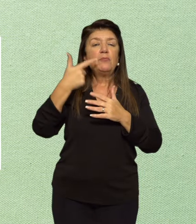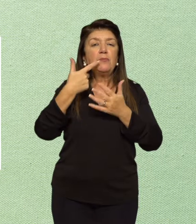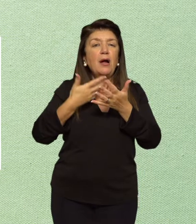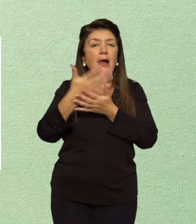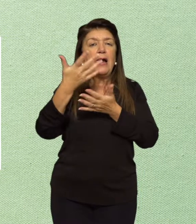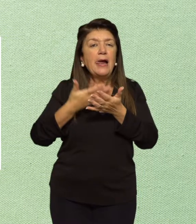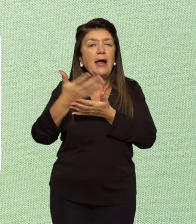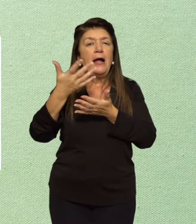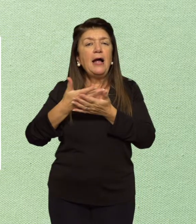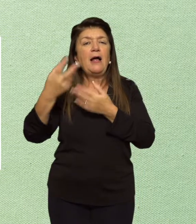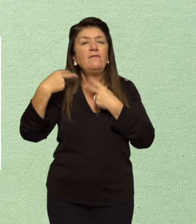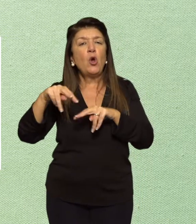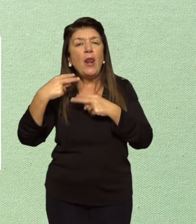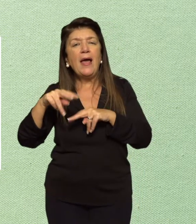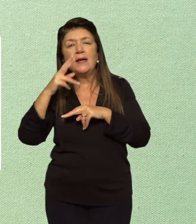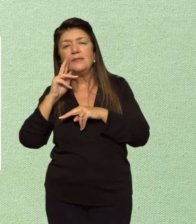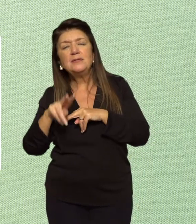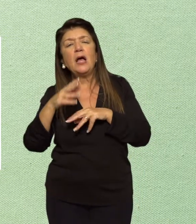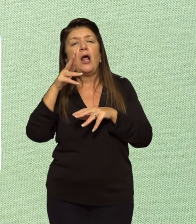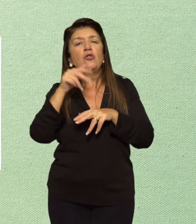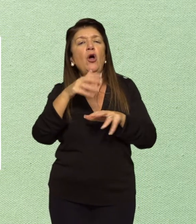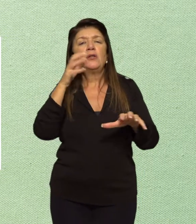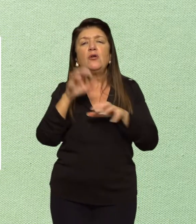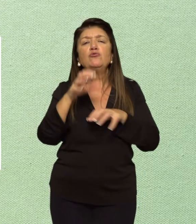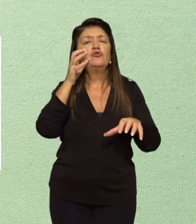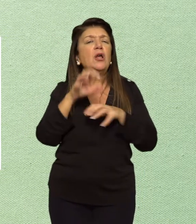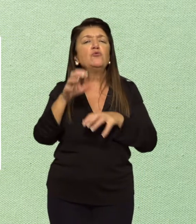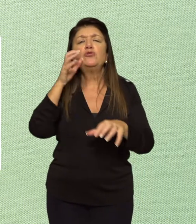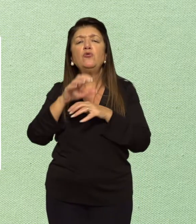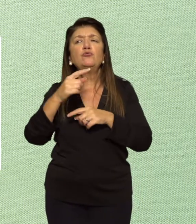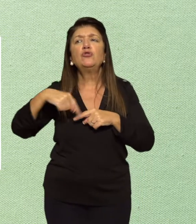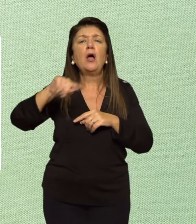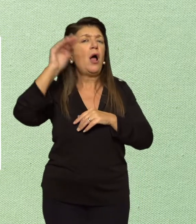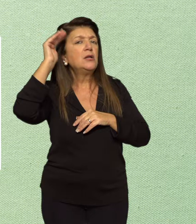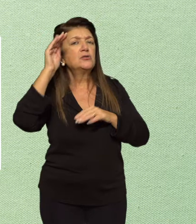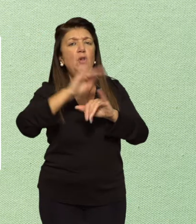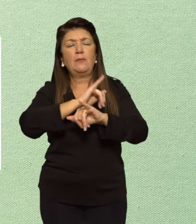un fenomeno in cui le donne denunciano, denunciano, denunciano e non sono mai ascoltate. Una narrazione